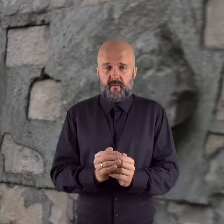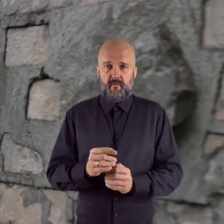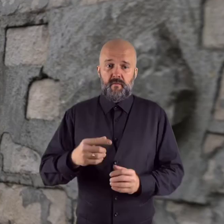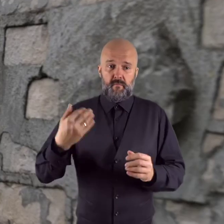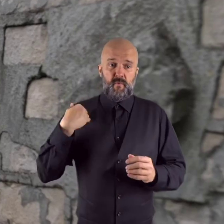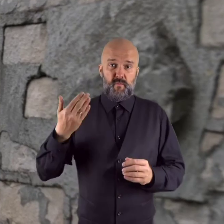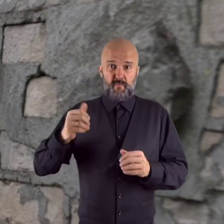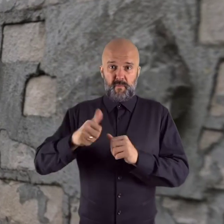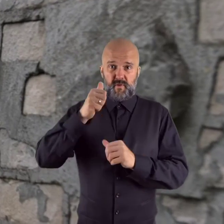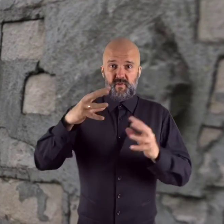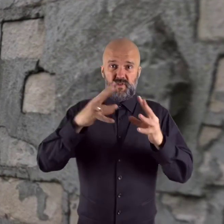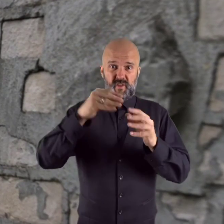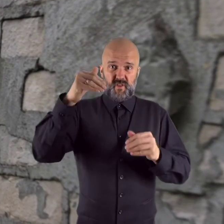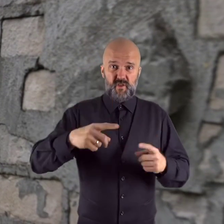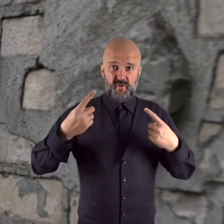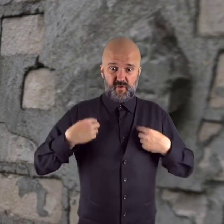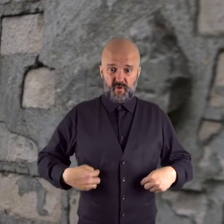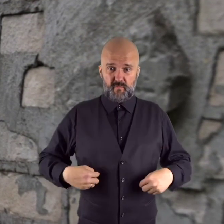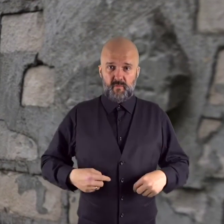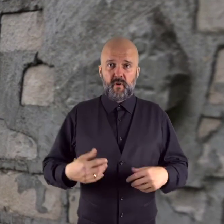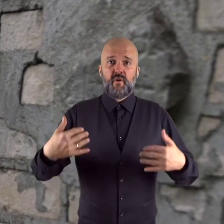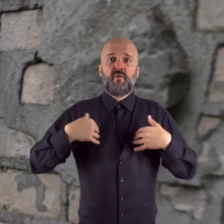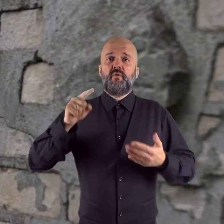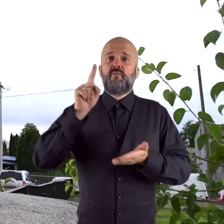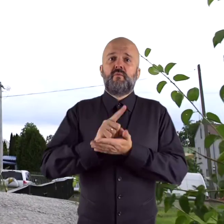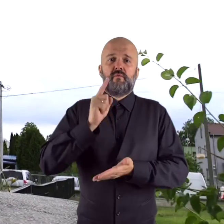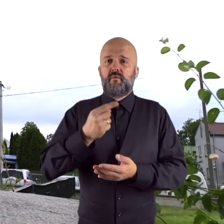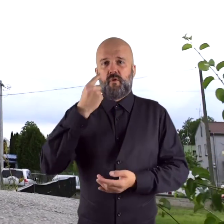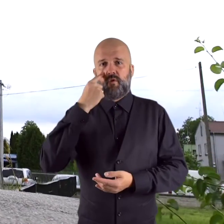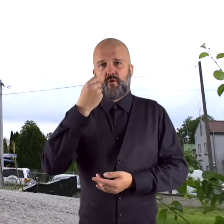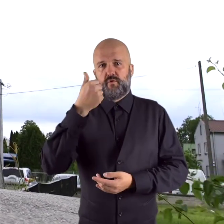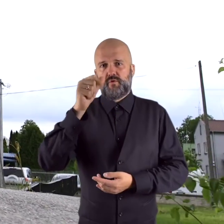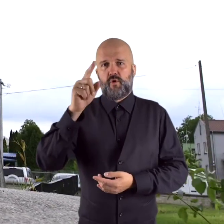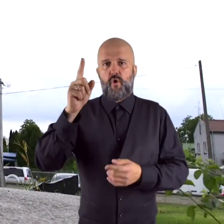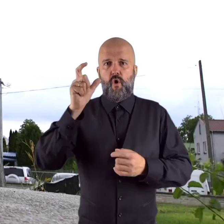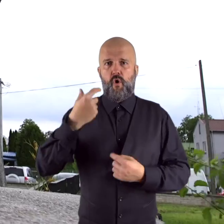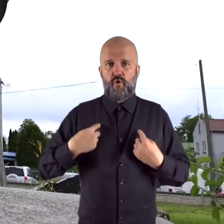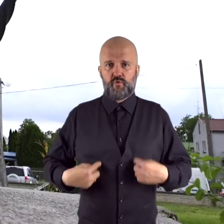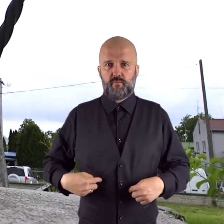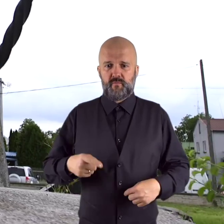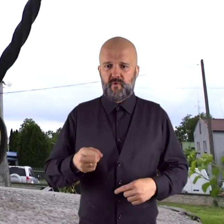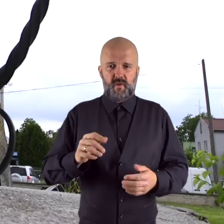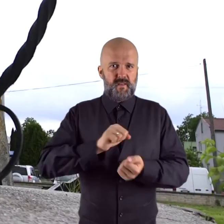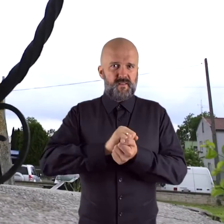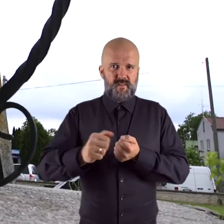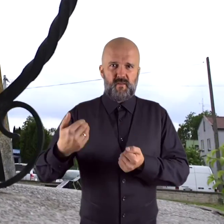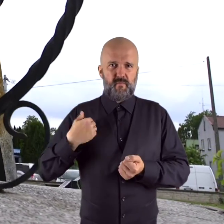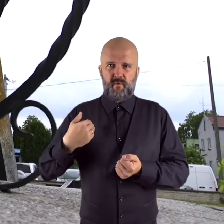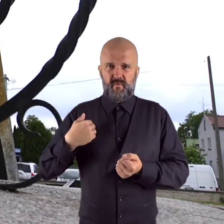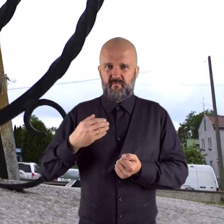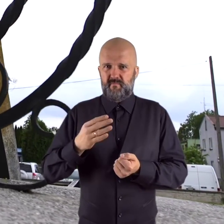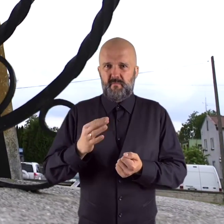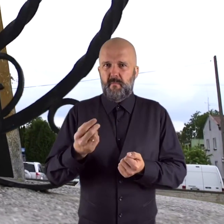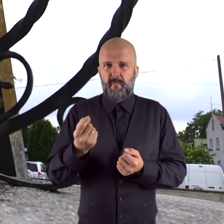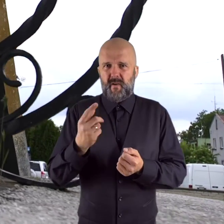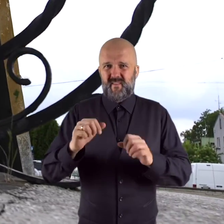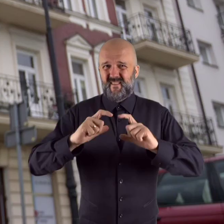Z 10 000 osób przebywających w Płocku przeżyło niewiele ponad 100 osób, więc zagłada była prawie całkowita.